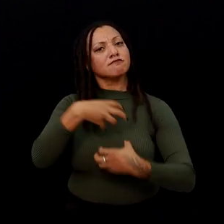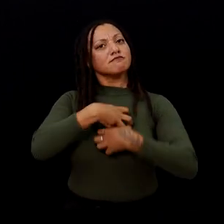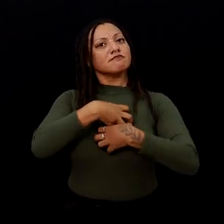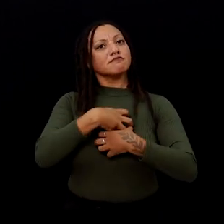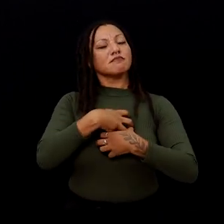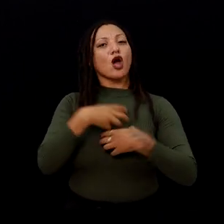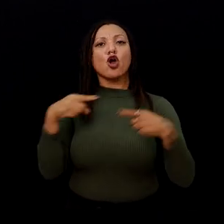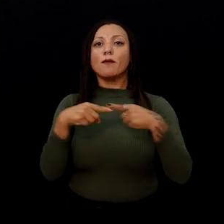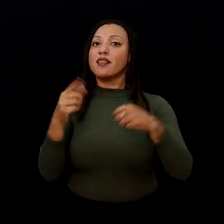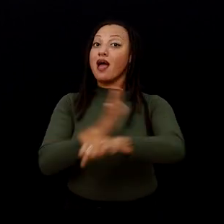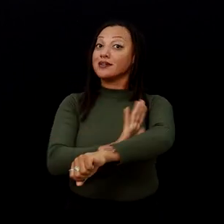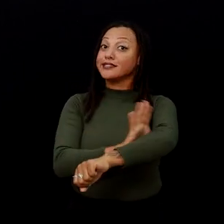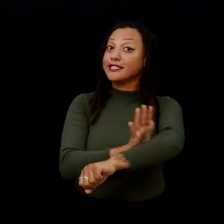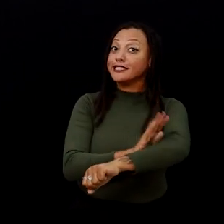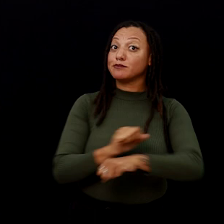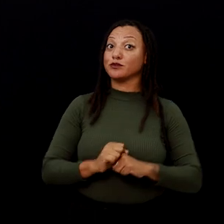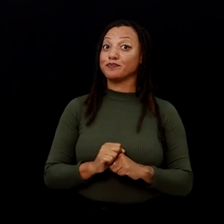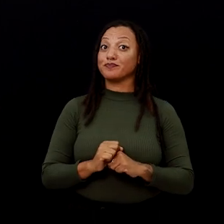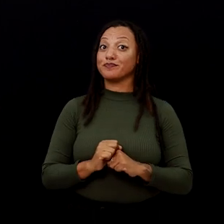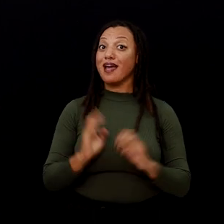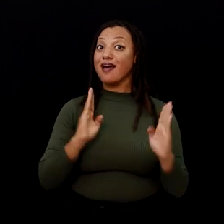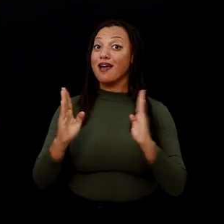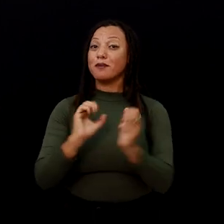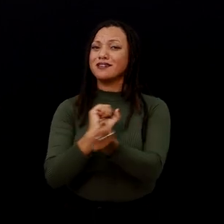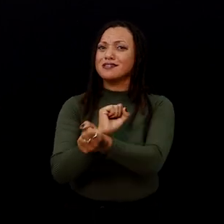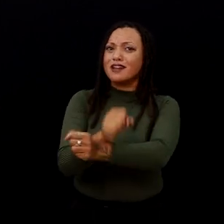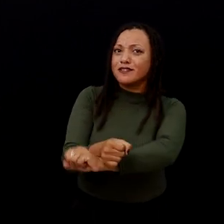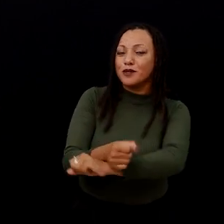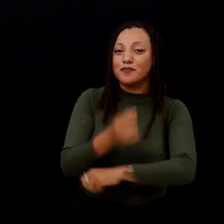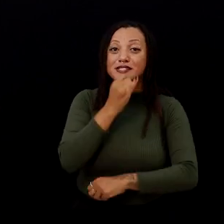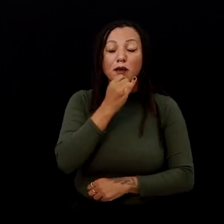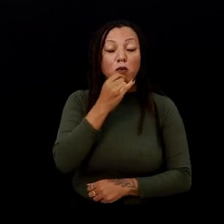porque envolve racismo, envolve a época da escravidão, né?